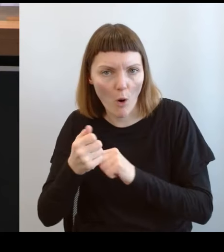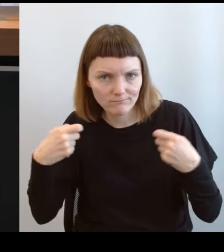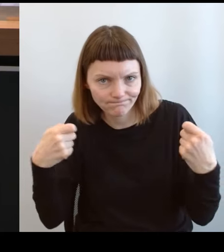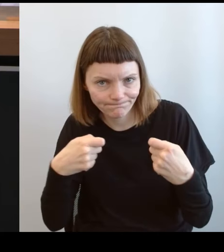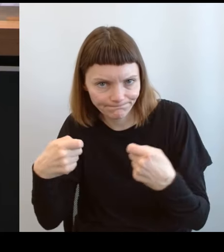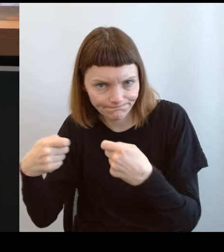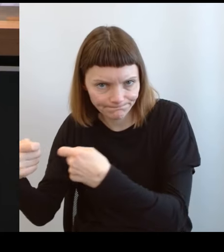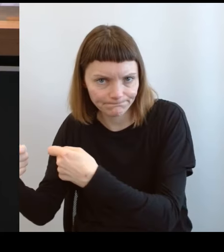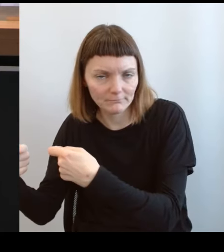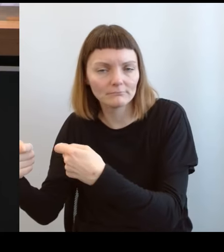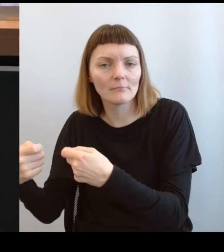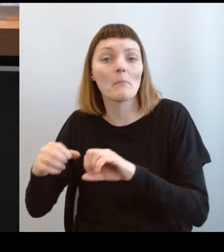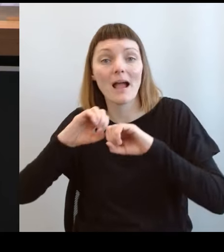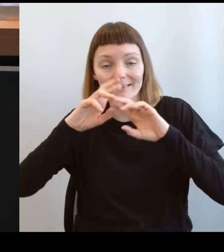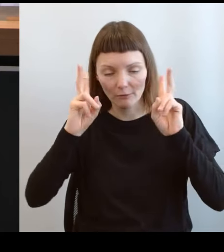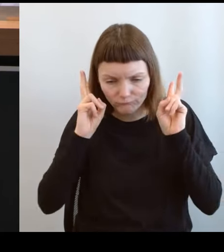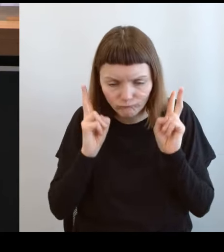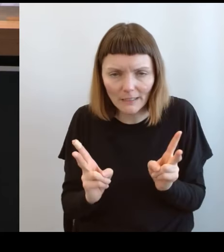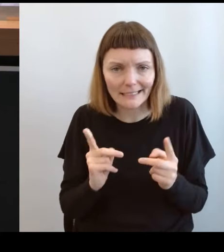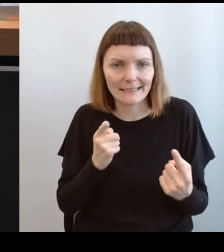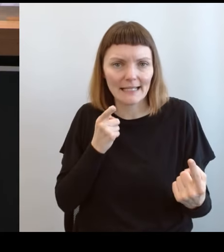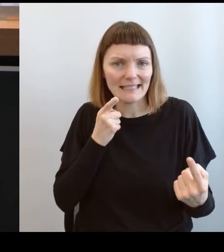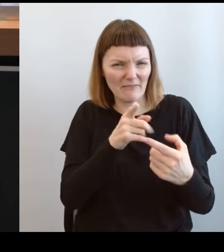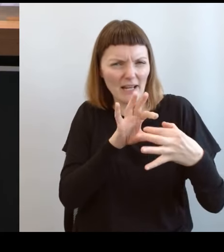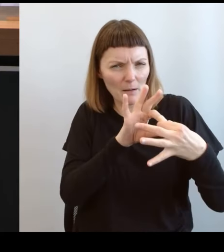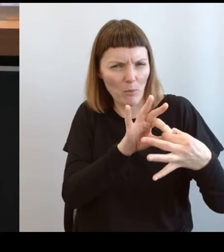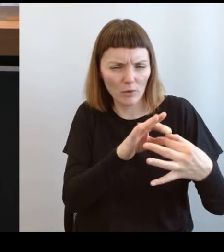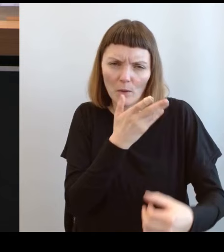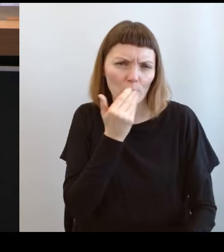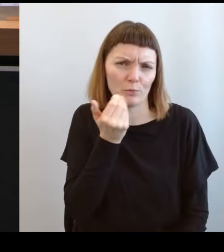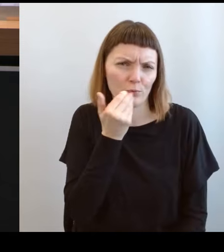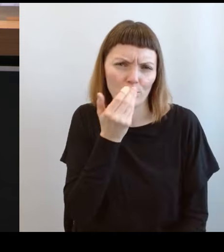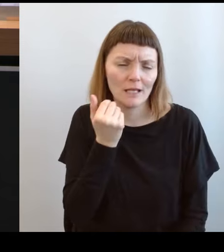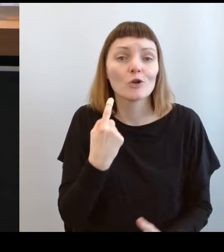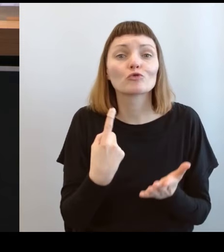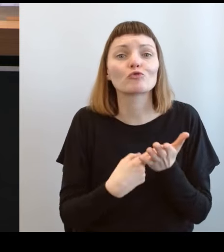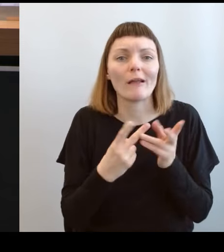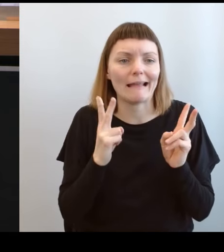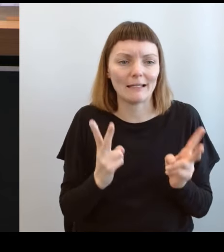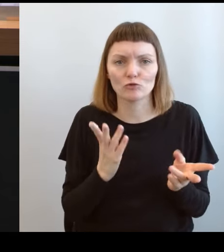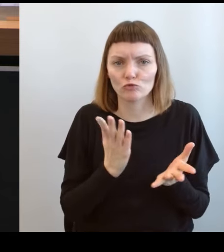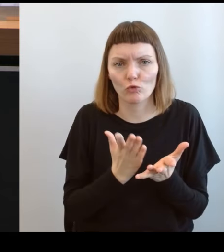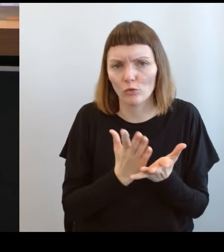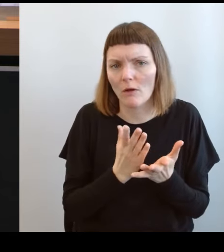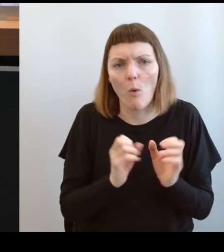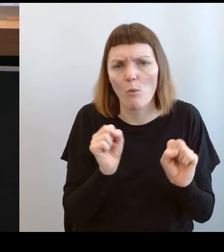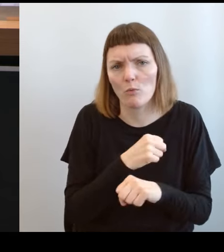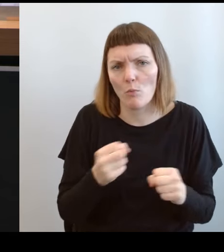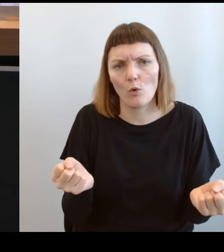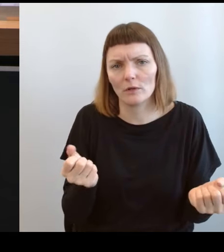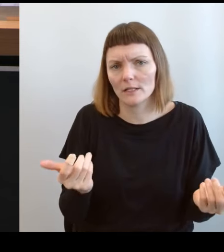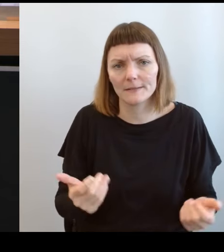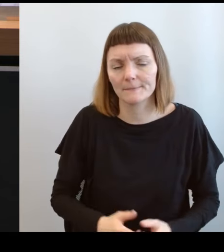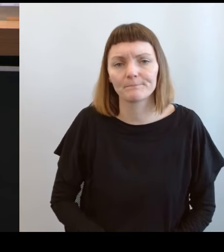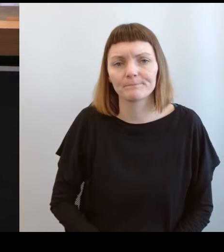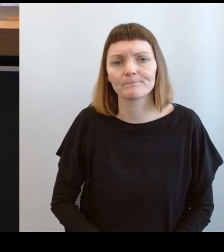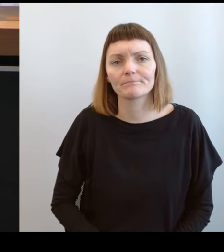Das geht steuerrechtlich einfach gar nicht. Und das muss man an dieser Stelle auch mal klar sagen, um hier nicht falsche Erwartungshaltungen auch in